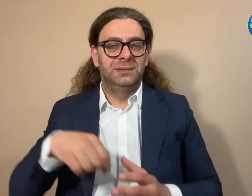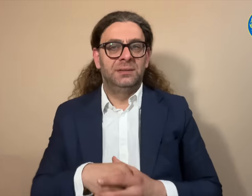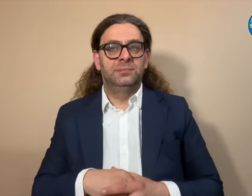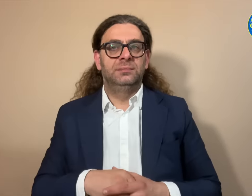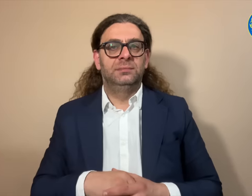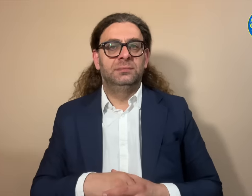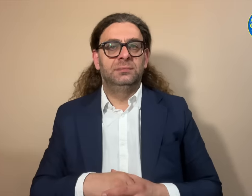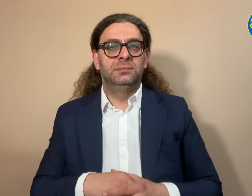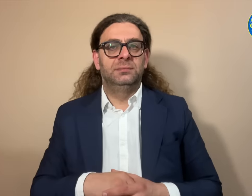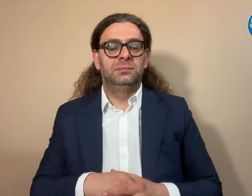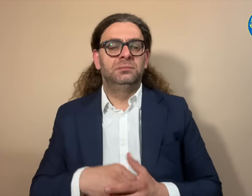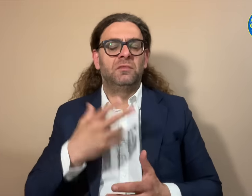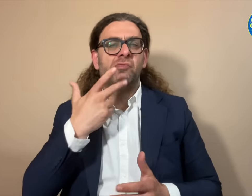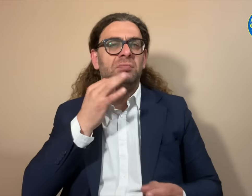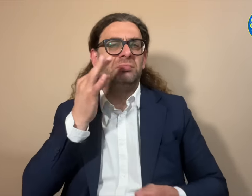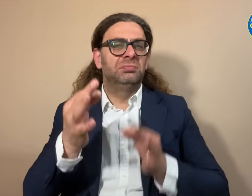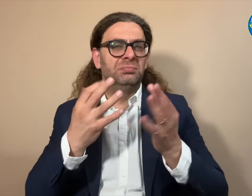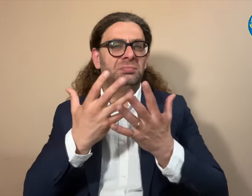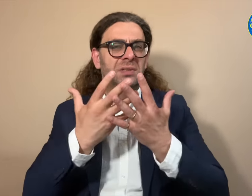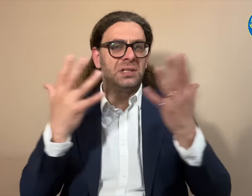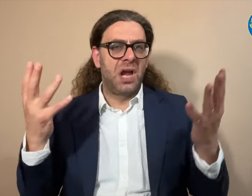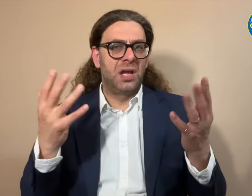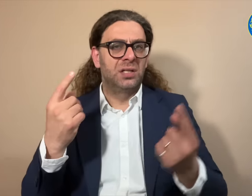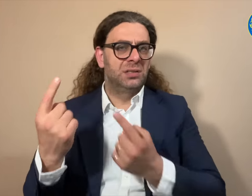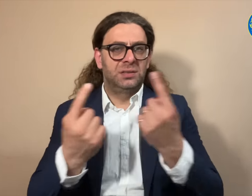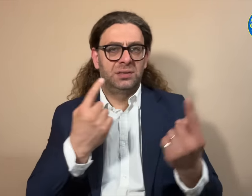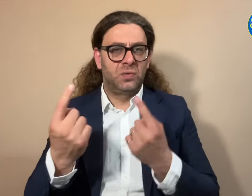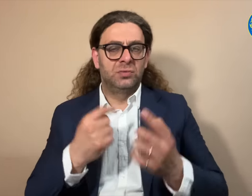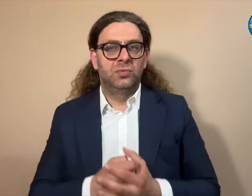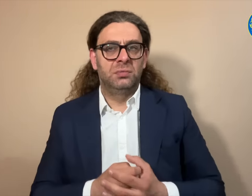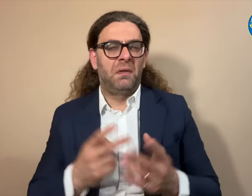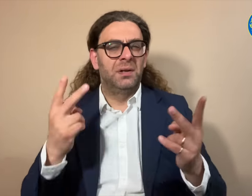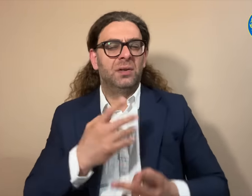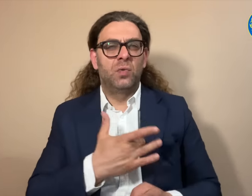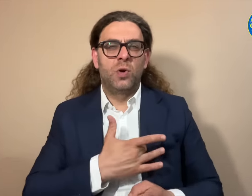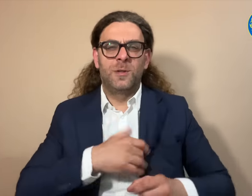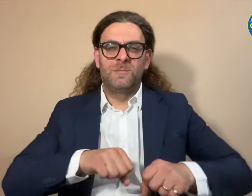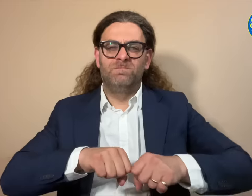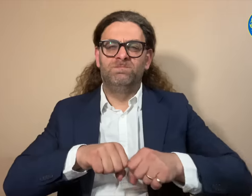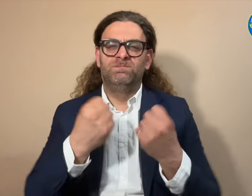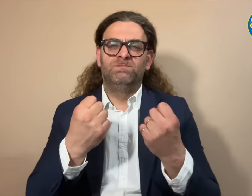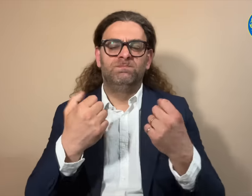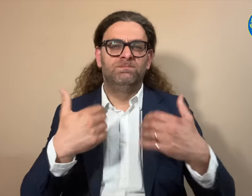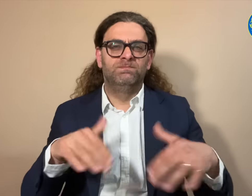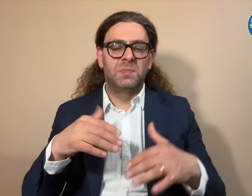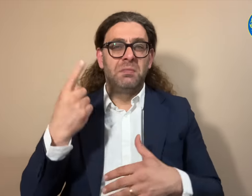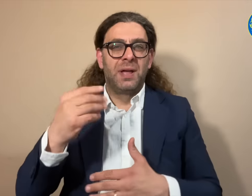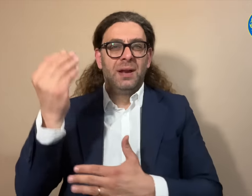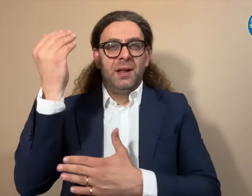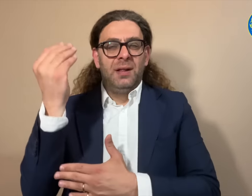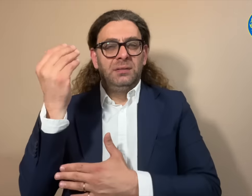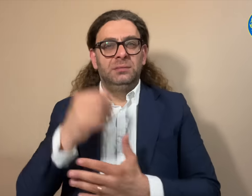voglio illustrare chiaramente la situazione e per le quali posso dire di avere letteralmente il cuore spezzato per l’ENS.